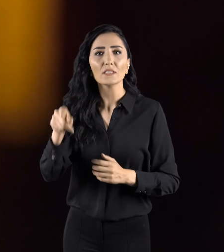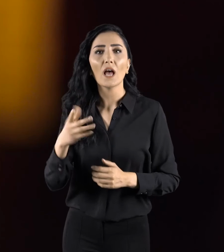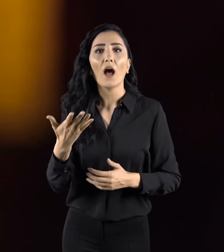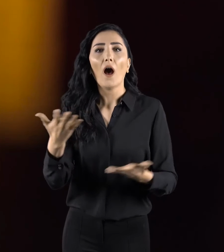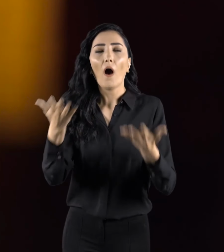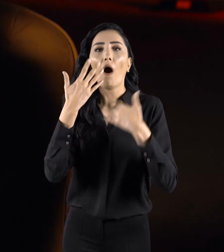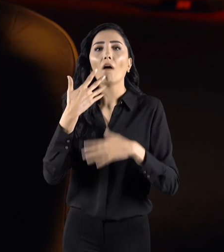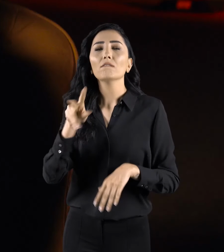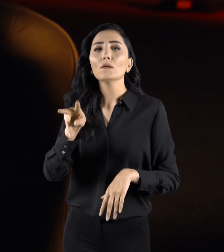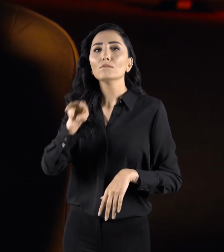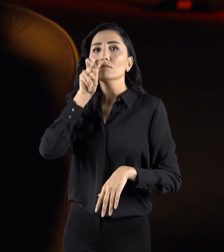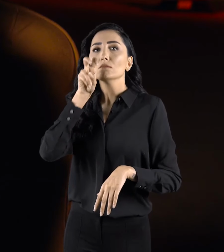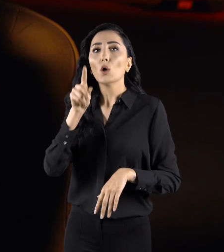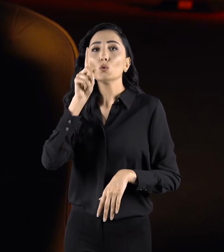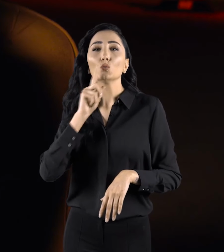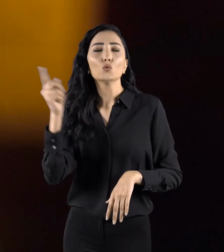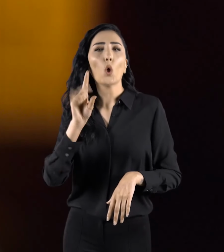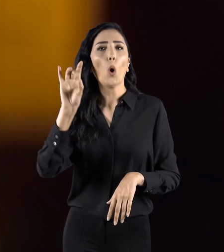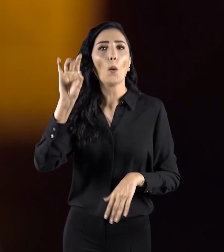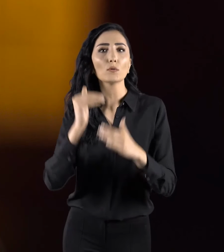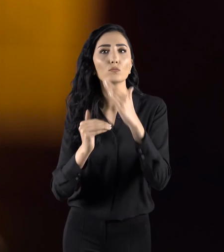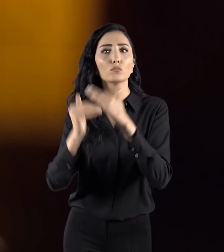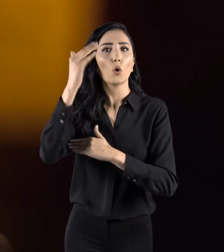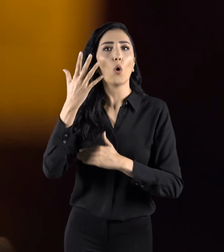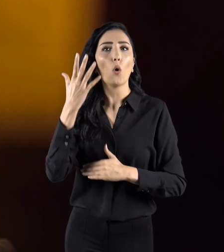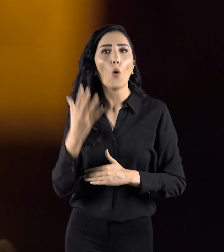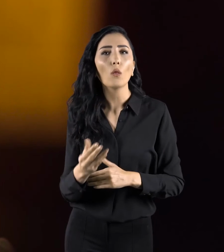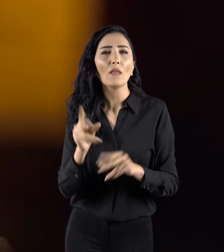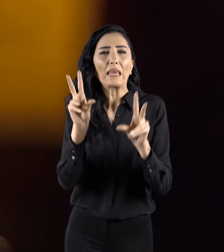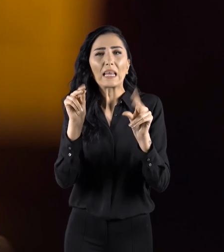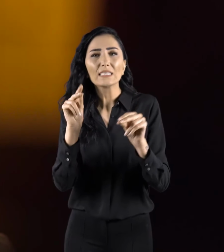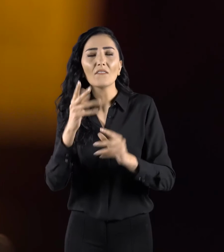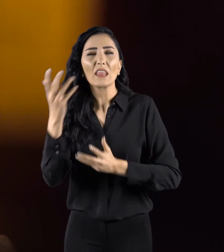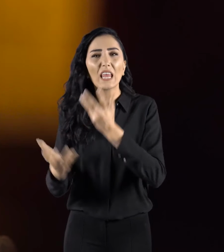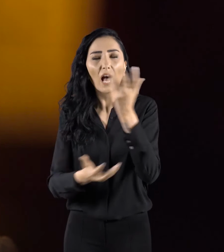oksijenin yüzde 15'in üzerinde seyrettiği, yeterli miktarda yanıcı maddelerin